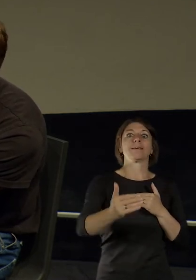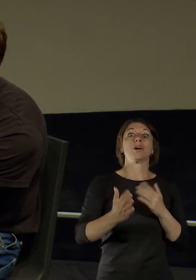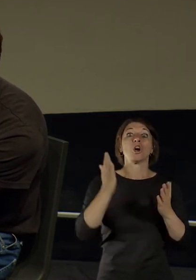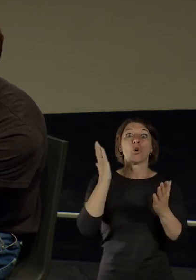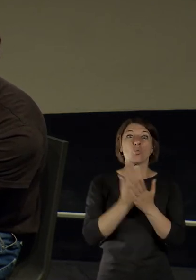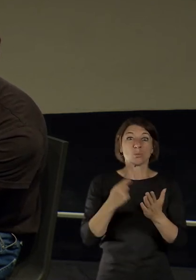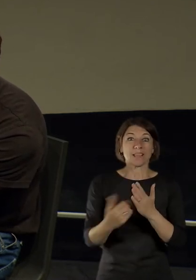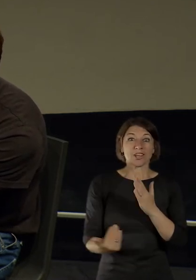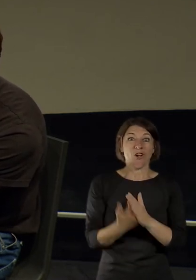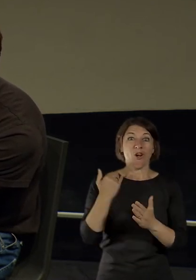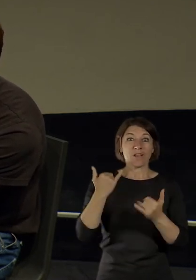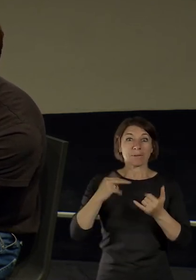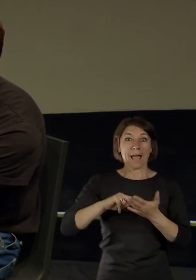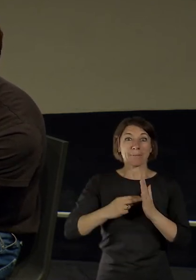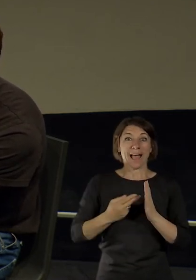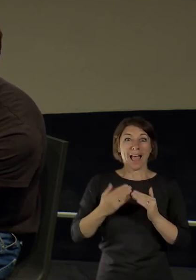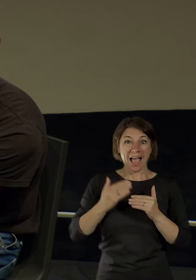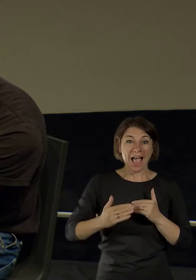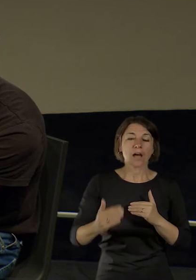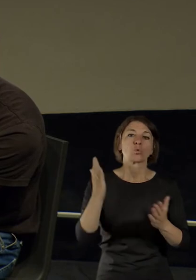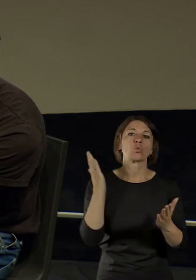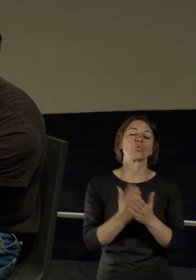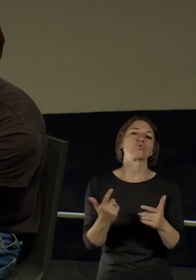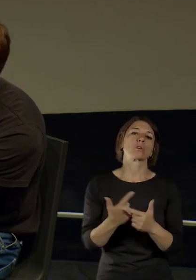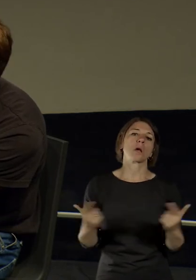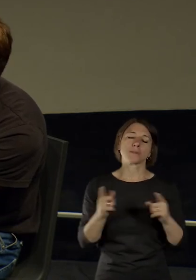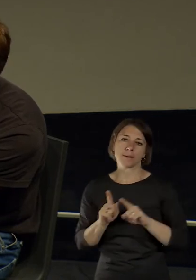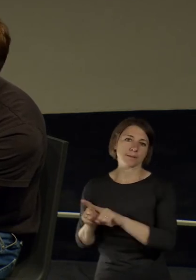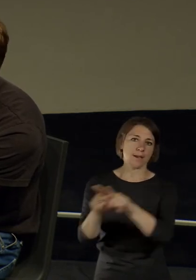tak budu vědět, jak se chovat. Protože nás se na to často ptají i klienti.